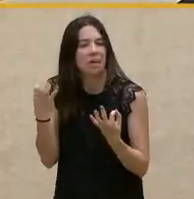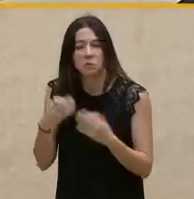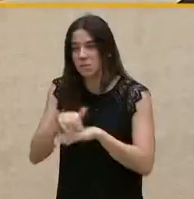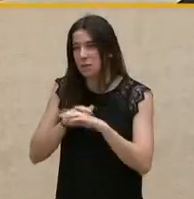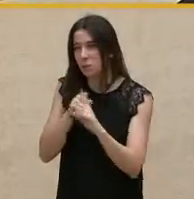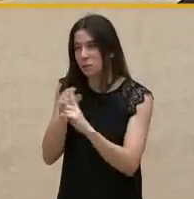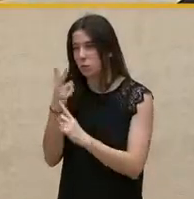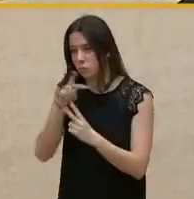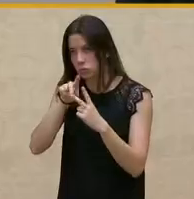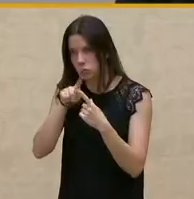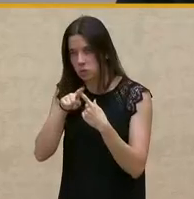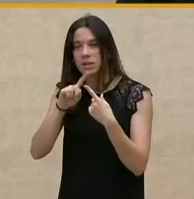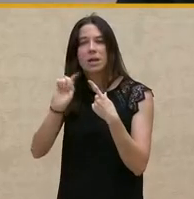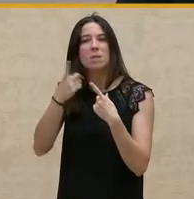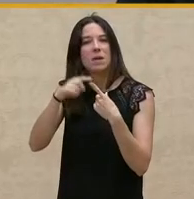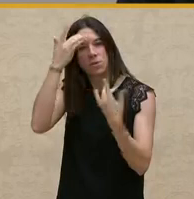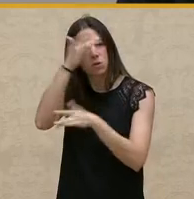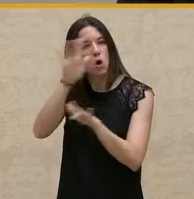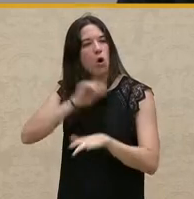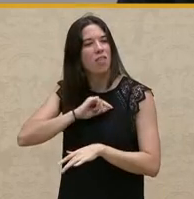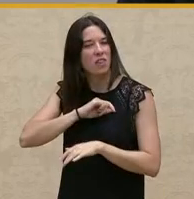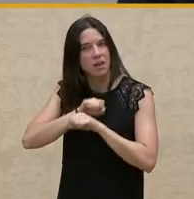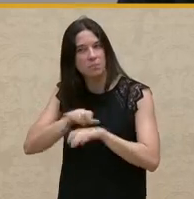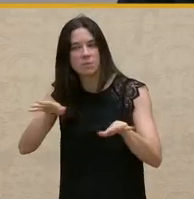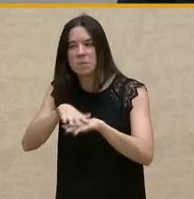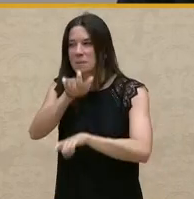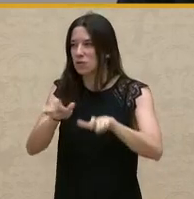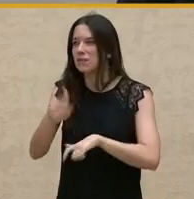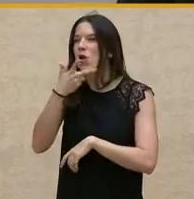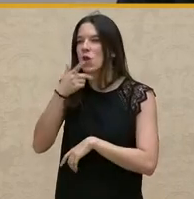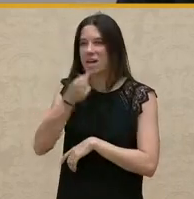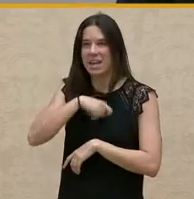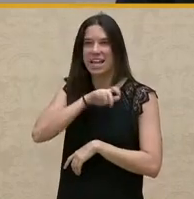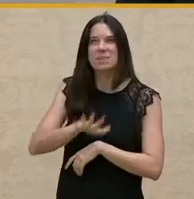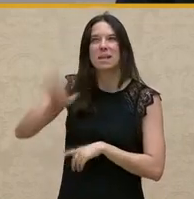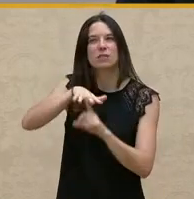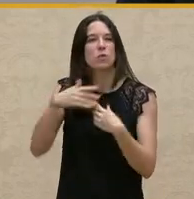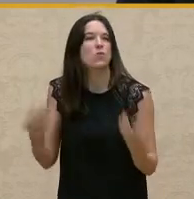el primero. Concienciar y dar a conocer la situación en España del colectivo. Y el segundo,